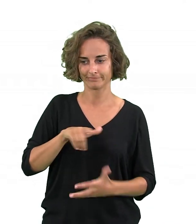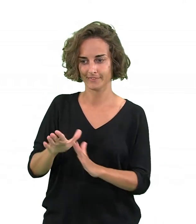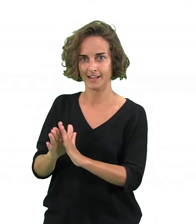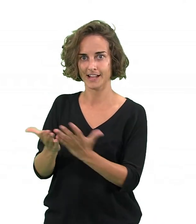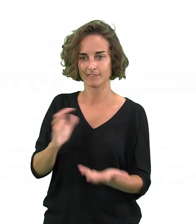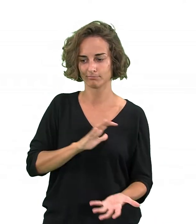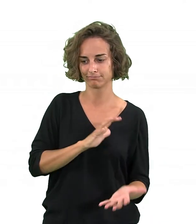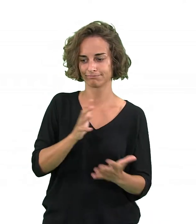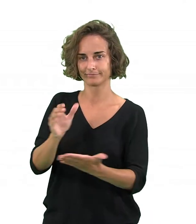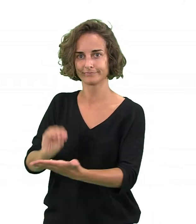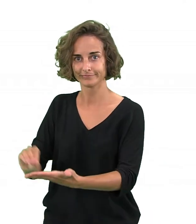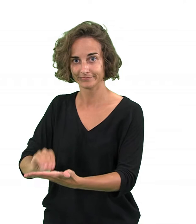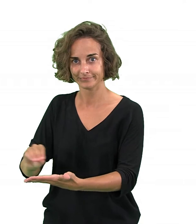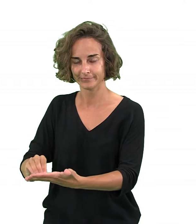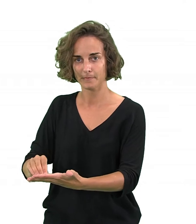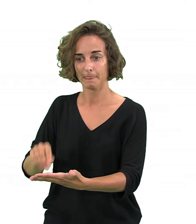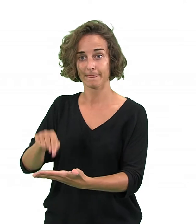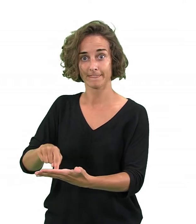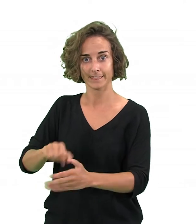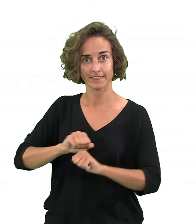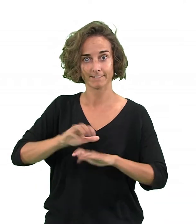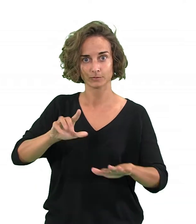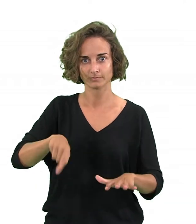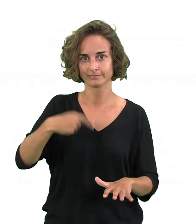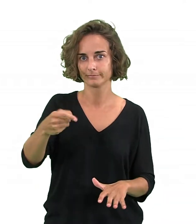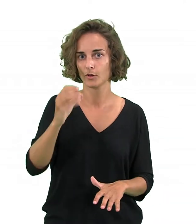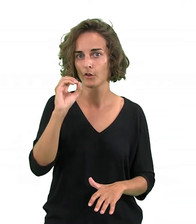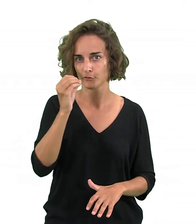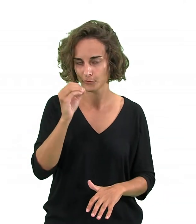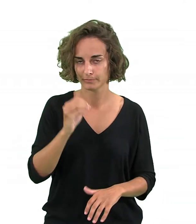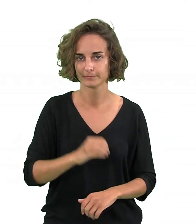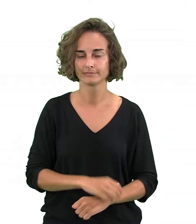Cette expérience vient d'être mise par écrit dans un livre qui sera diffusé en octobre prochain.